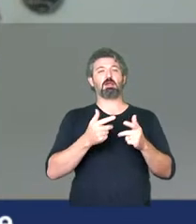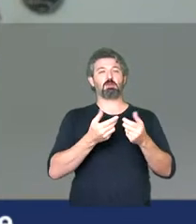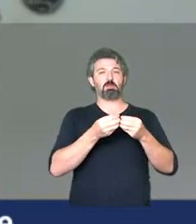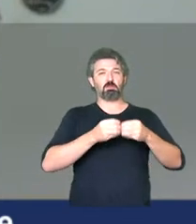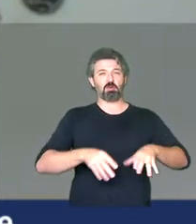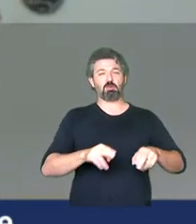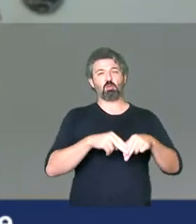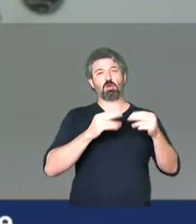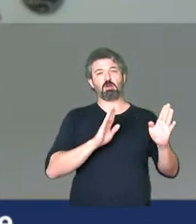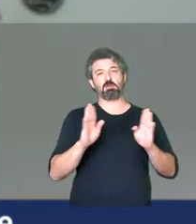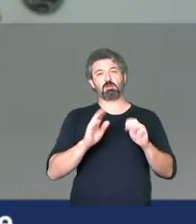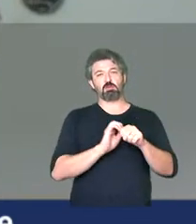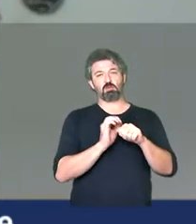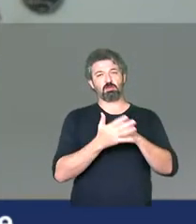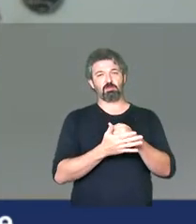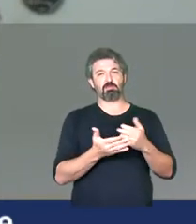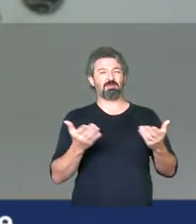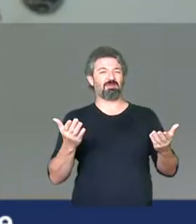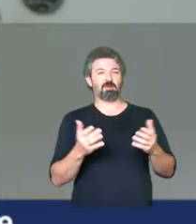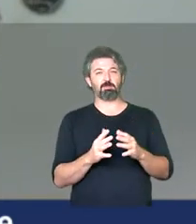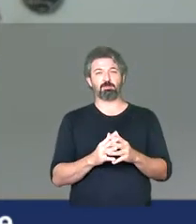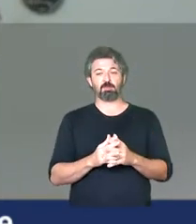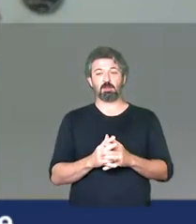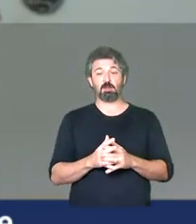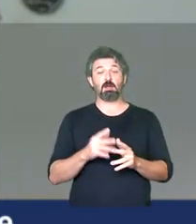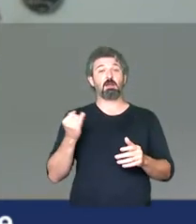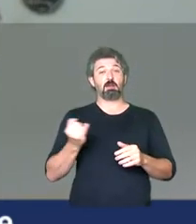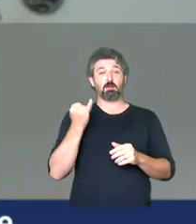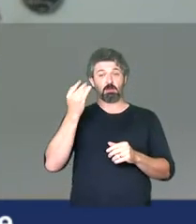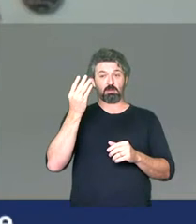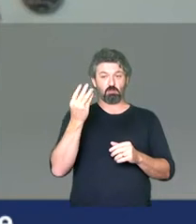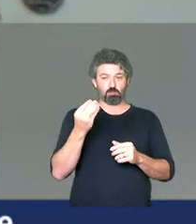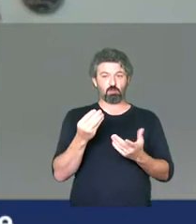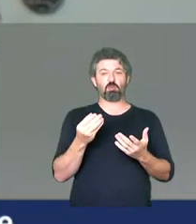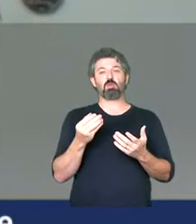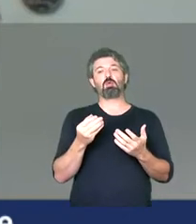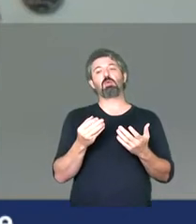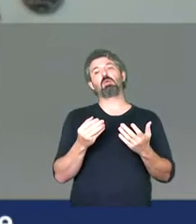EFEITO E SEJA RECUPERADO TUDO QUE TEVE DE RETROCESSO NA PANDEMIA, ENFIM... DA MESMA FORMA QUE É IMPORTANTE A LEI